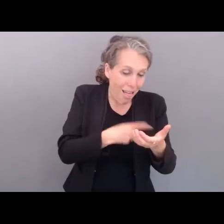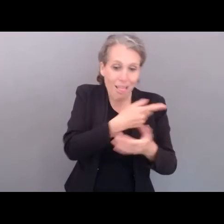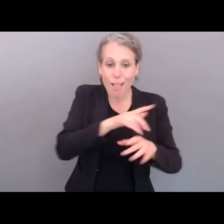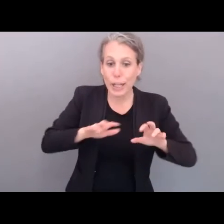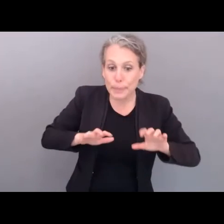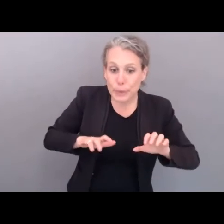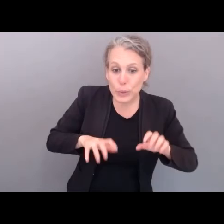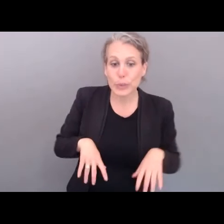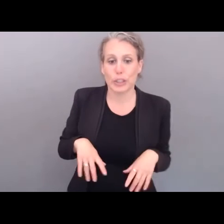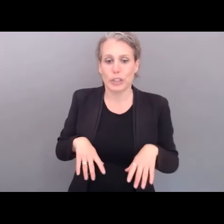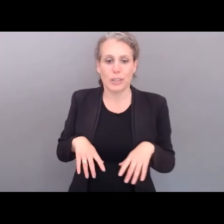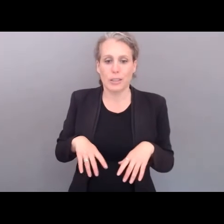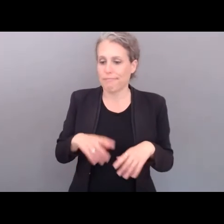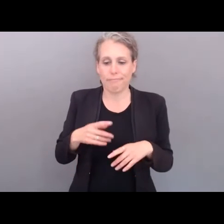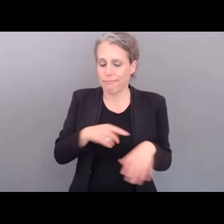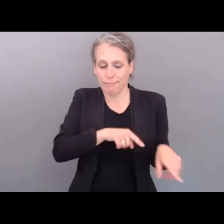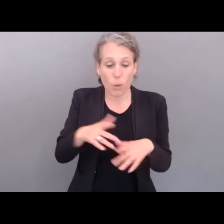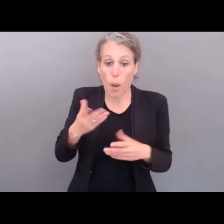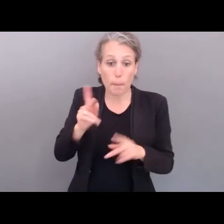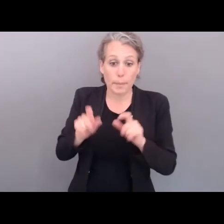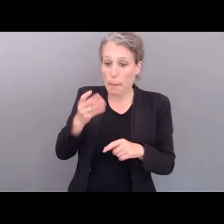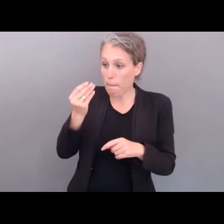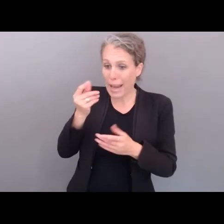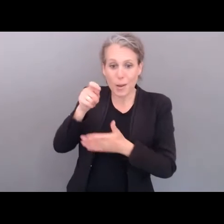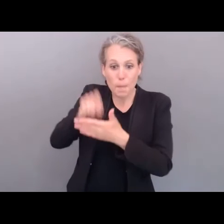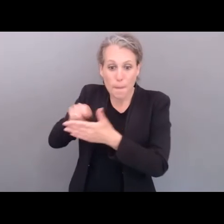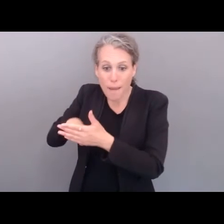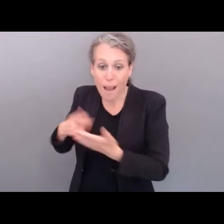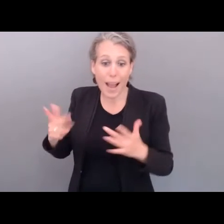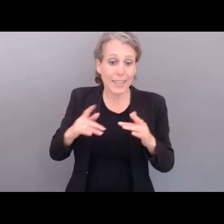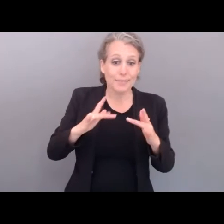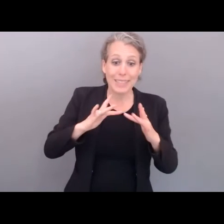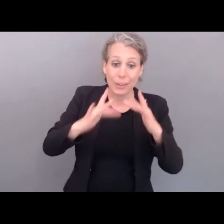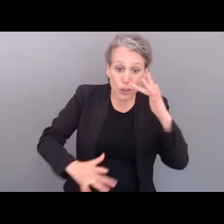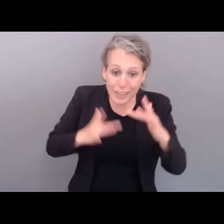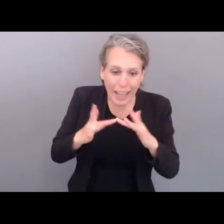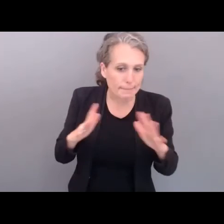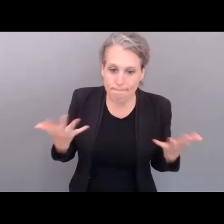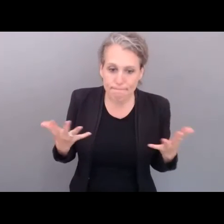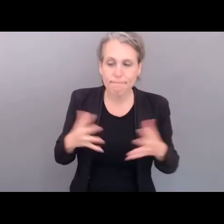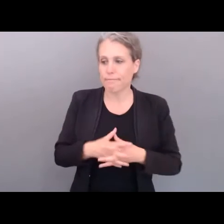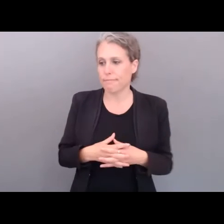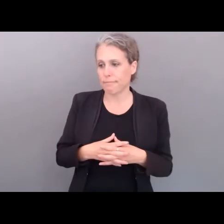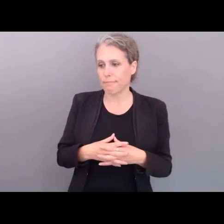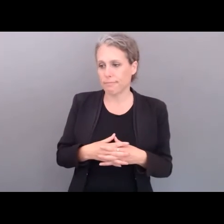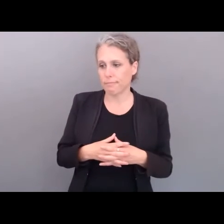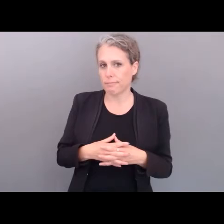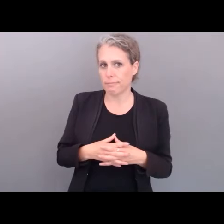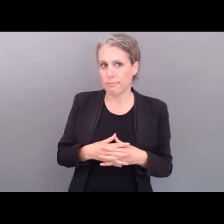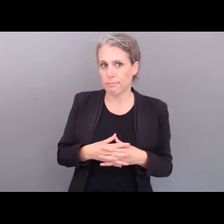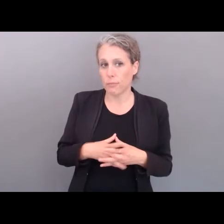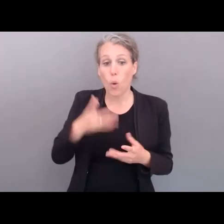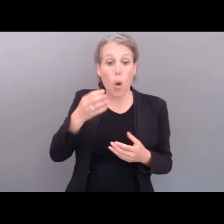educación en el caso de las personas con discapacidad y la disponibilidad de teléfonos inteligentes